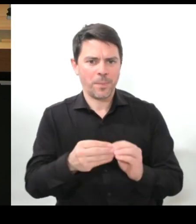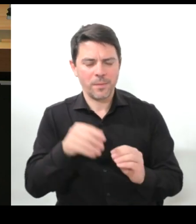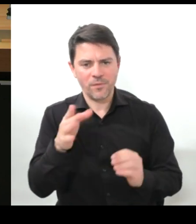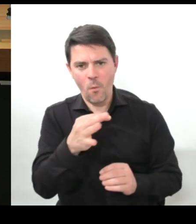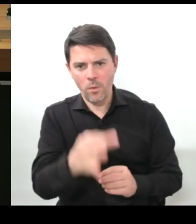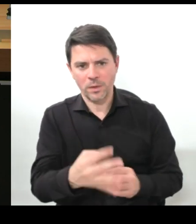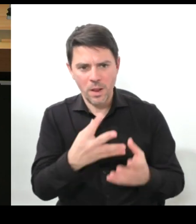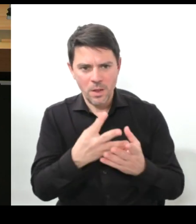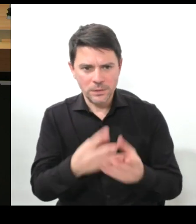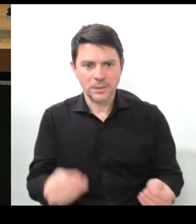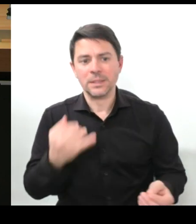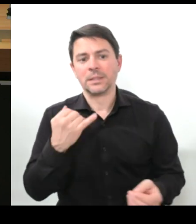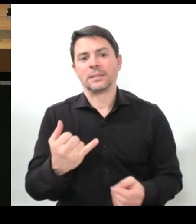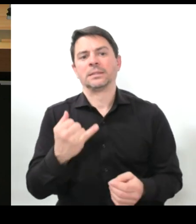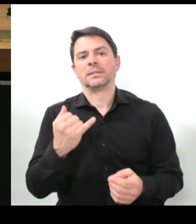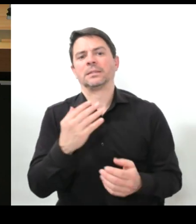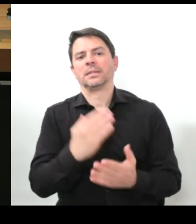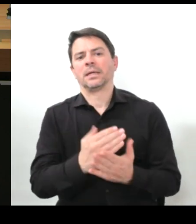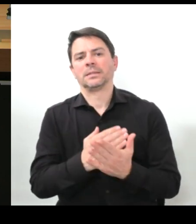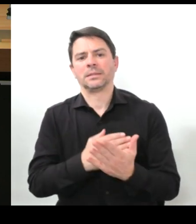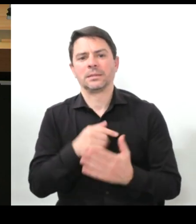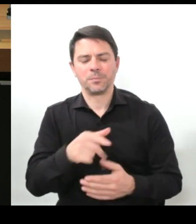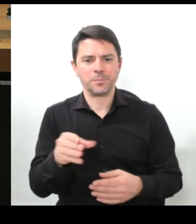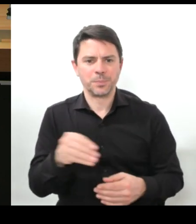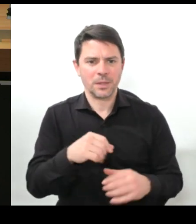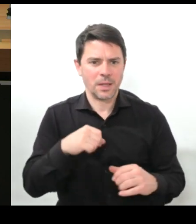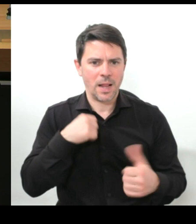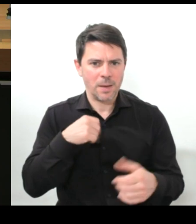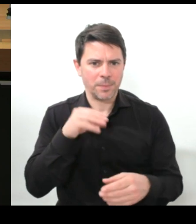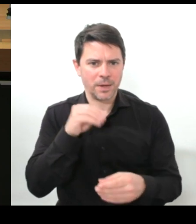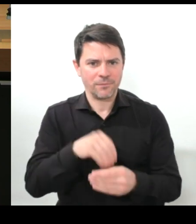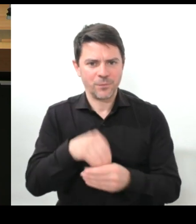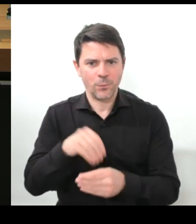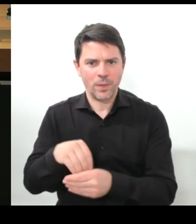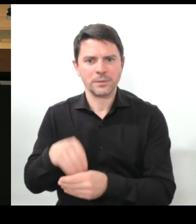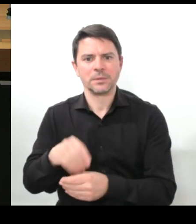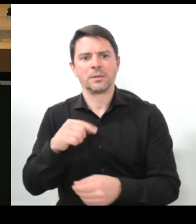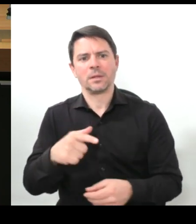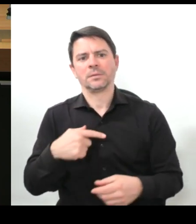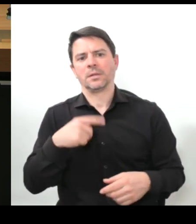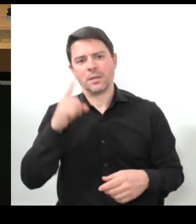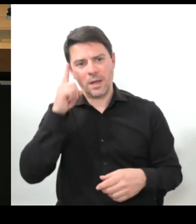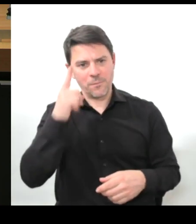Die Mieterinnen und Mieter wünschen sich vor Ort einen besseren Service, dass der Fahrstuhl funktioniert und das völlig zu Recht.